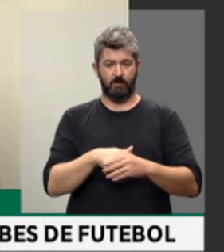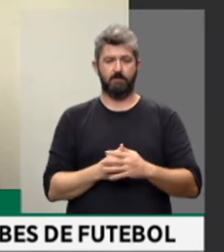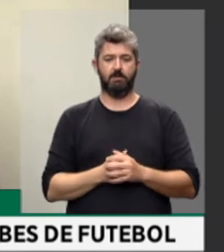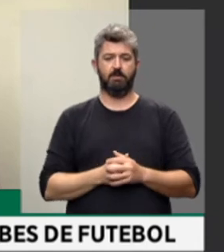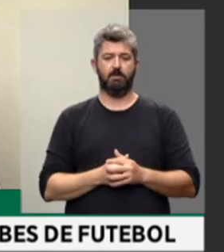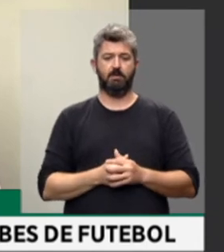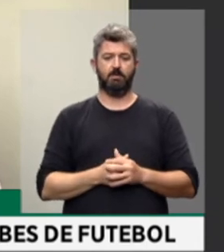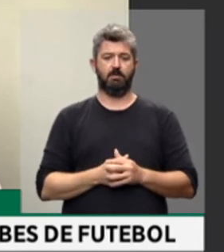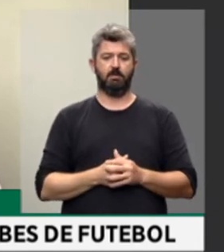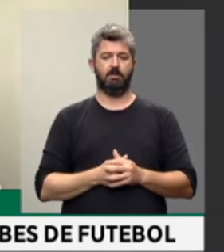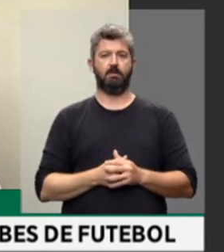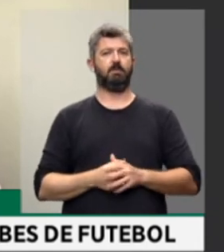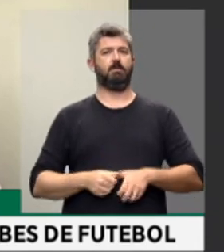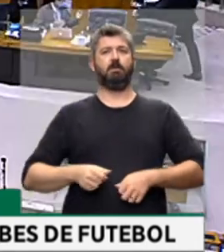RELATOR. PORQUE SE ELE FOR APROVADO, TODAS AS EMENDAS